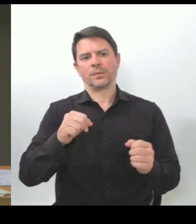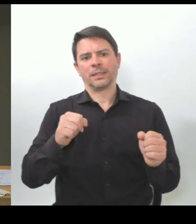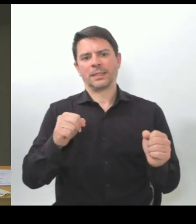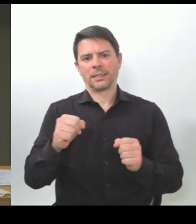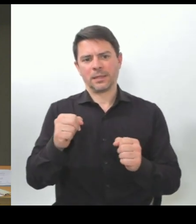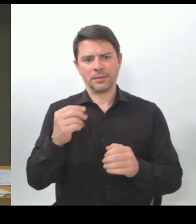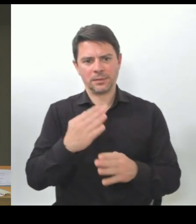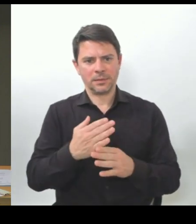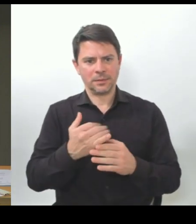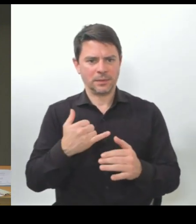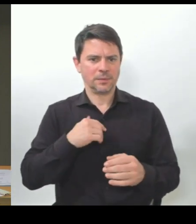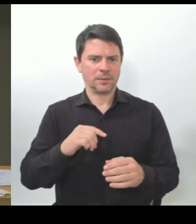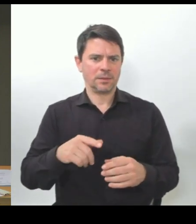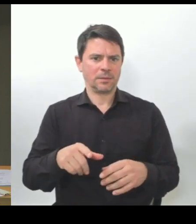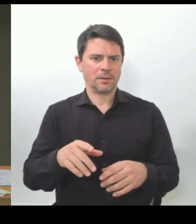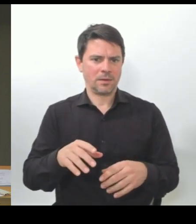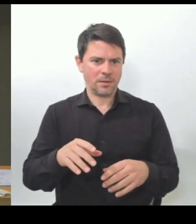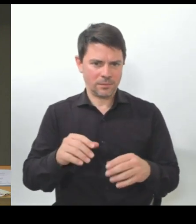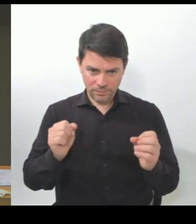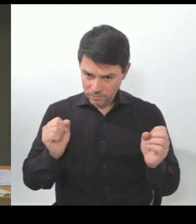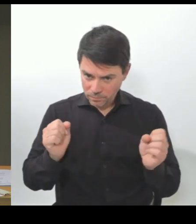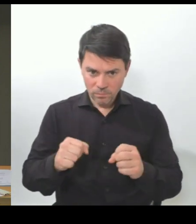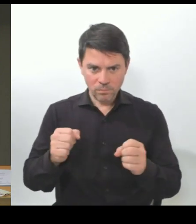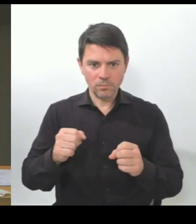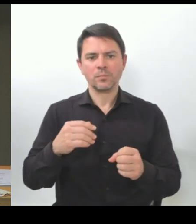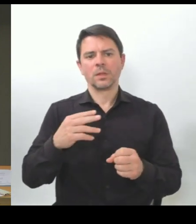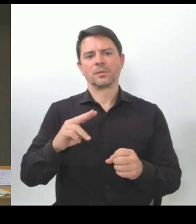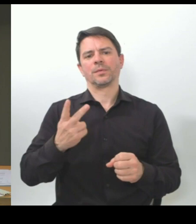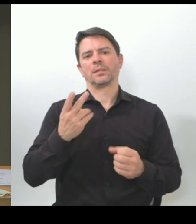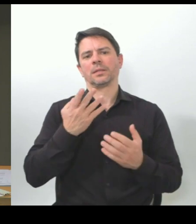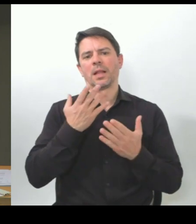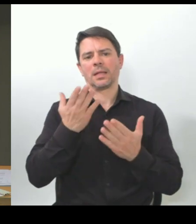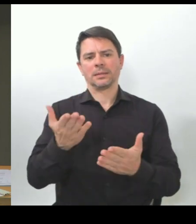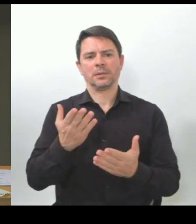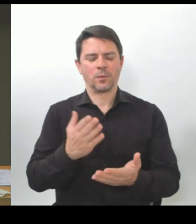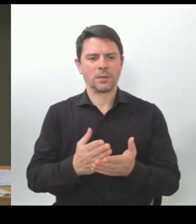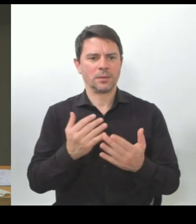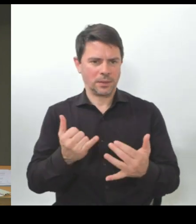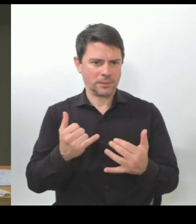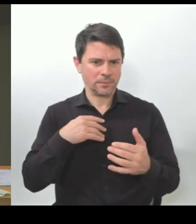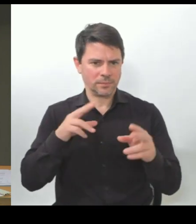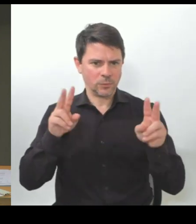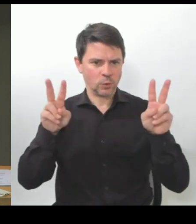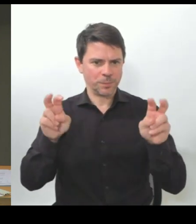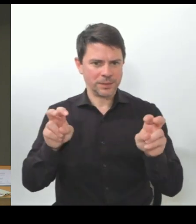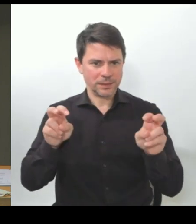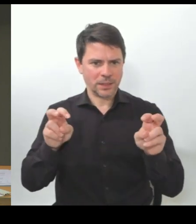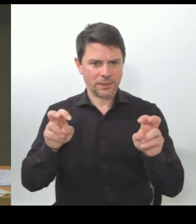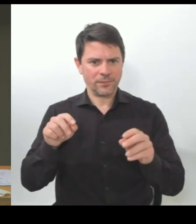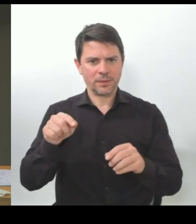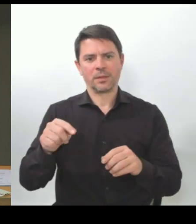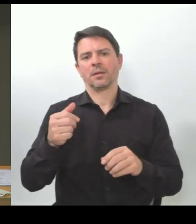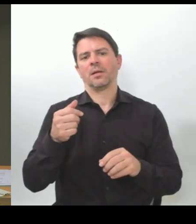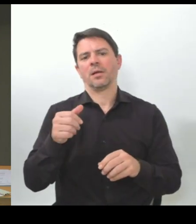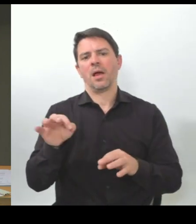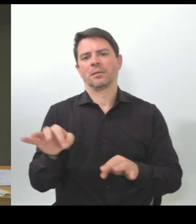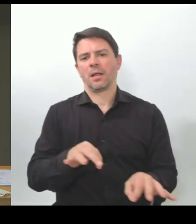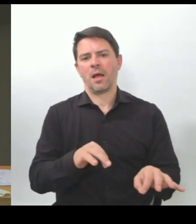Das sehe ich nicht und Enthaltungen sind die CDU Fraktion und die AfD Fraktion. Damit ist